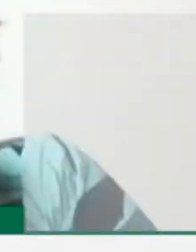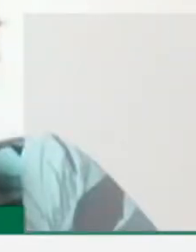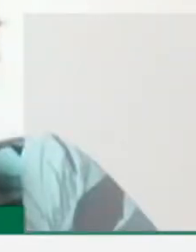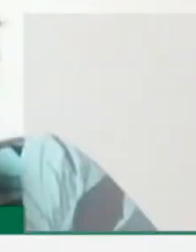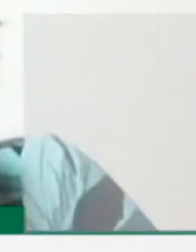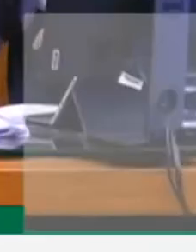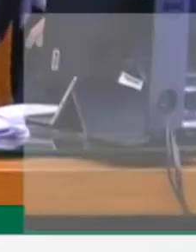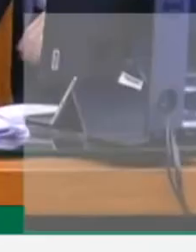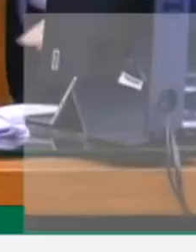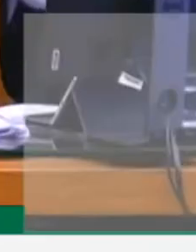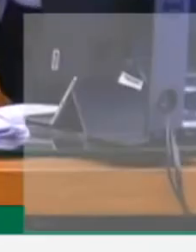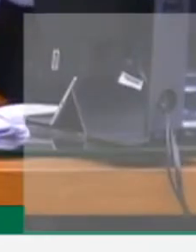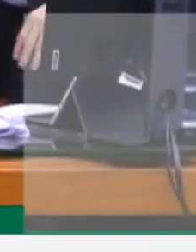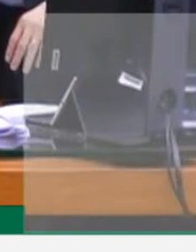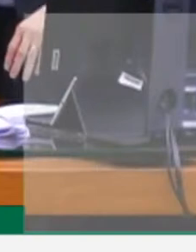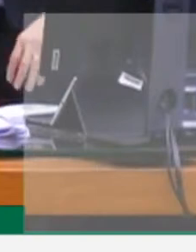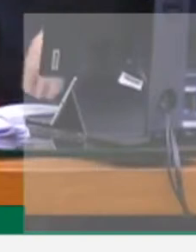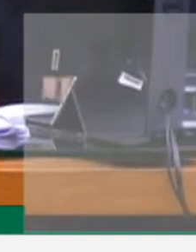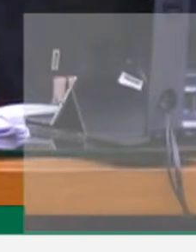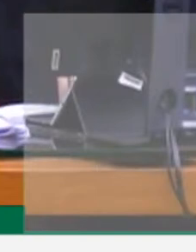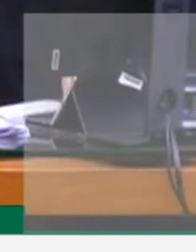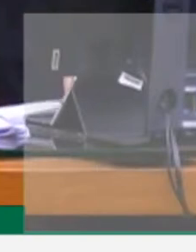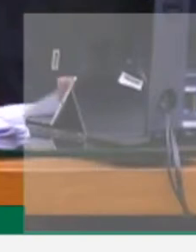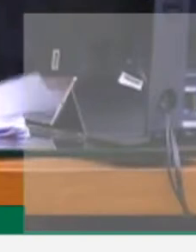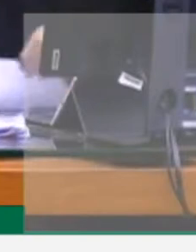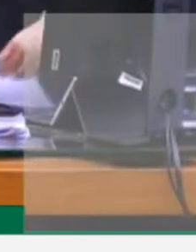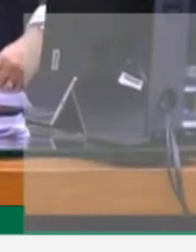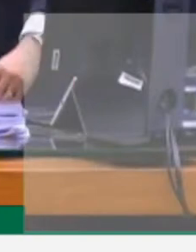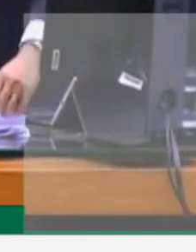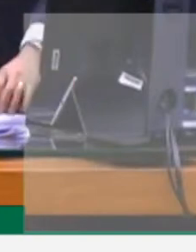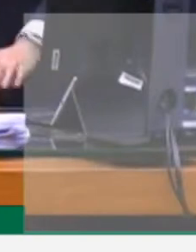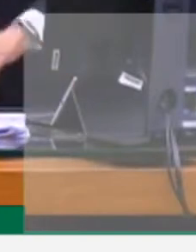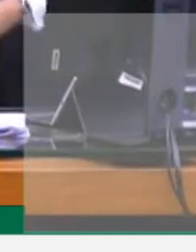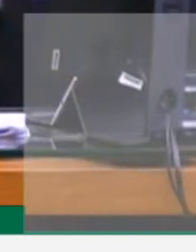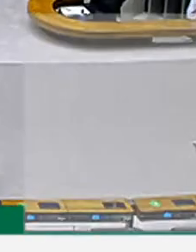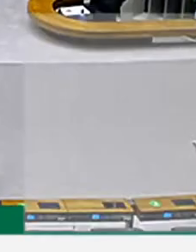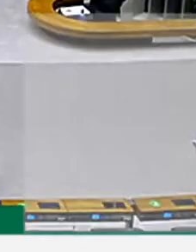NO ESTADO DE RONDÔNIA. PRINCIPALMENTE DO SETOR DE SEGURANÇA PÚBLICA DO NOSSO